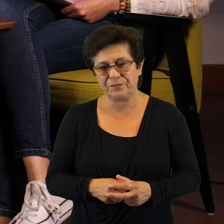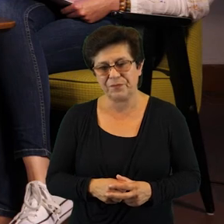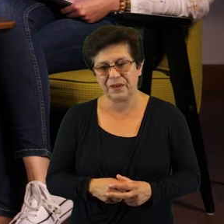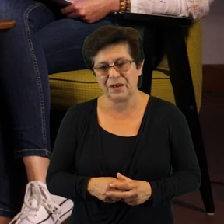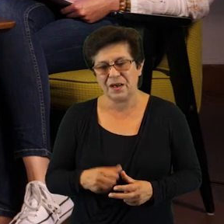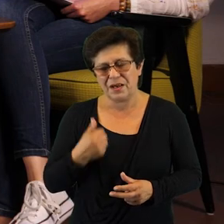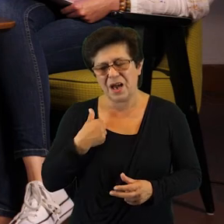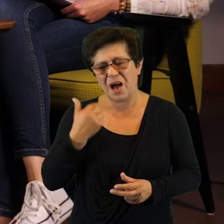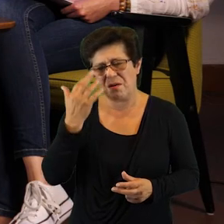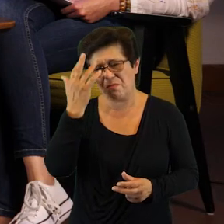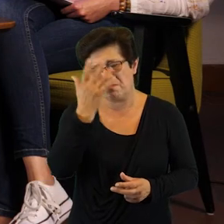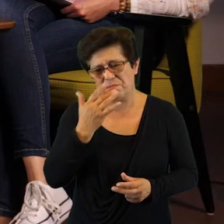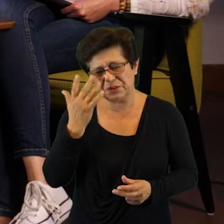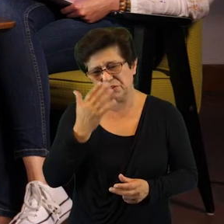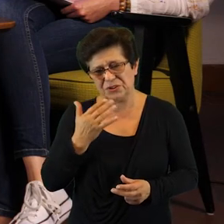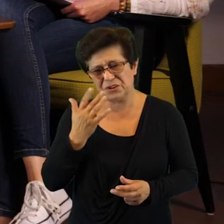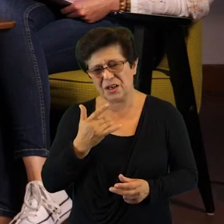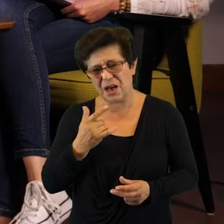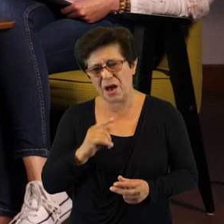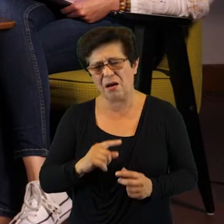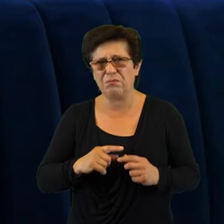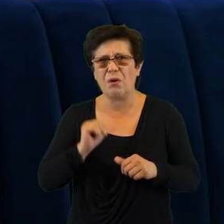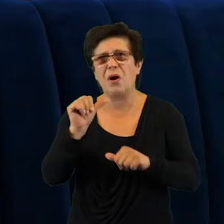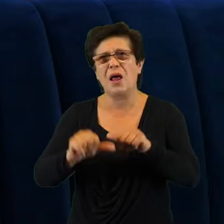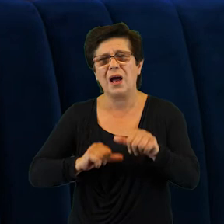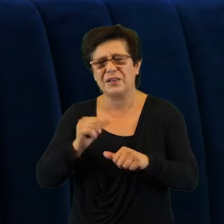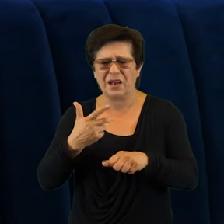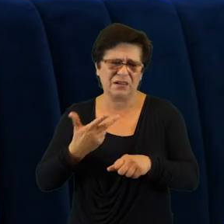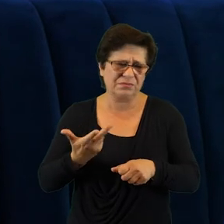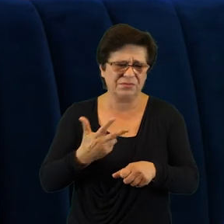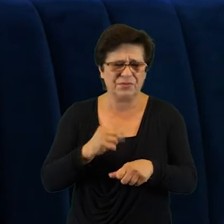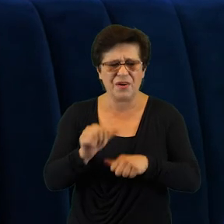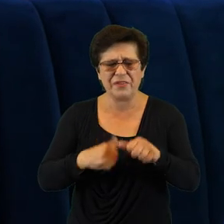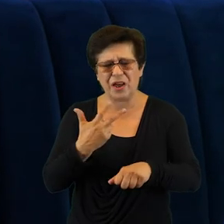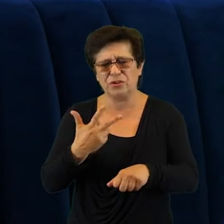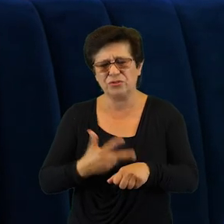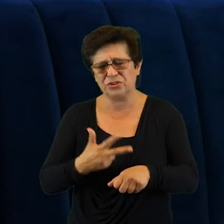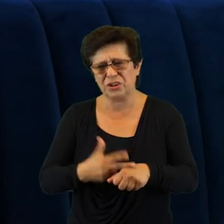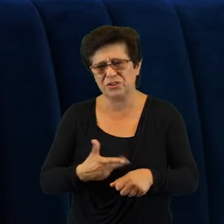Ja myślę, że na nim już po latach, zwłaszcza w latach 30., już niewiele robiło wrażenie.